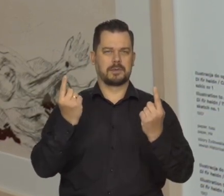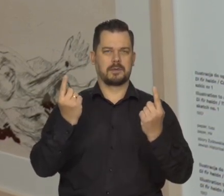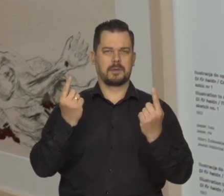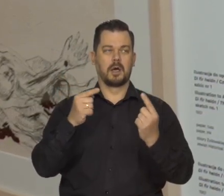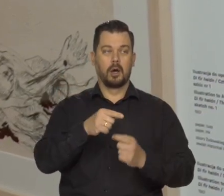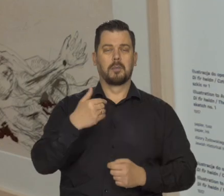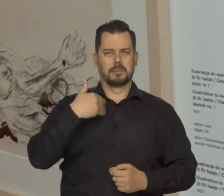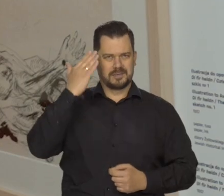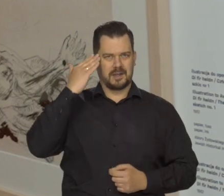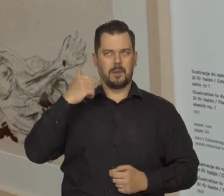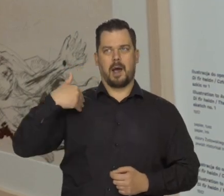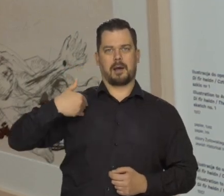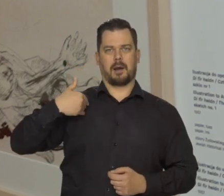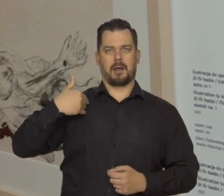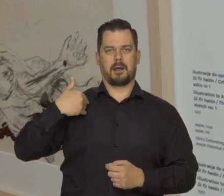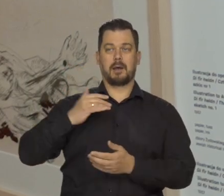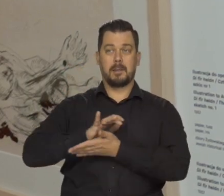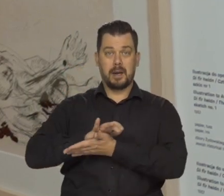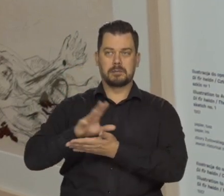które autor znał z anglojęzycznej prasy.